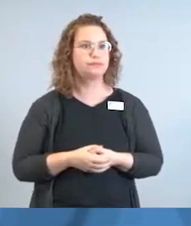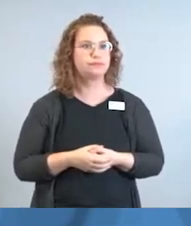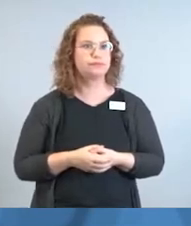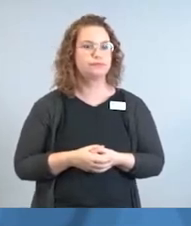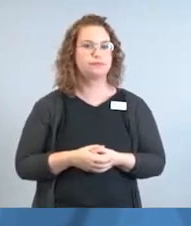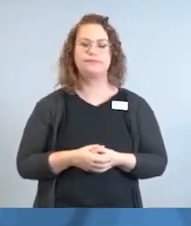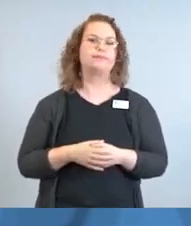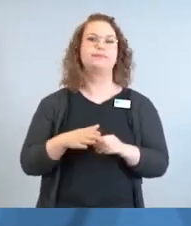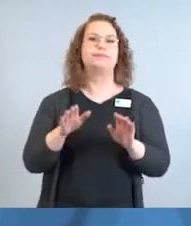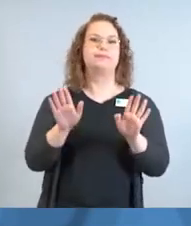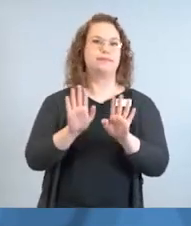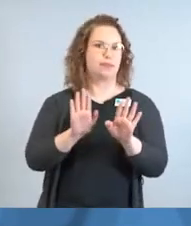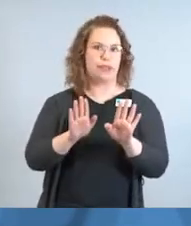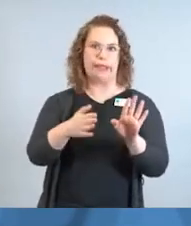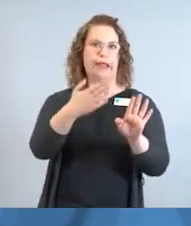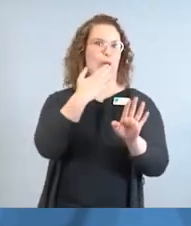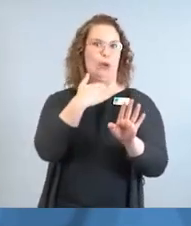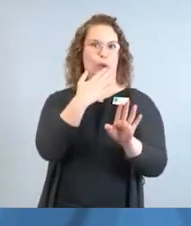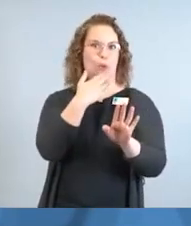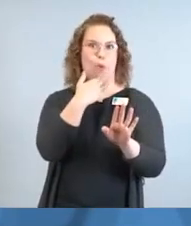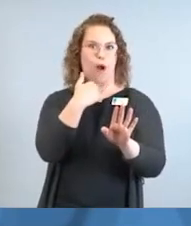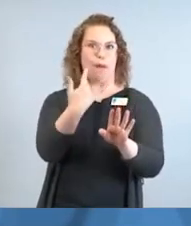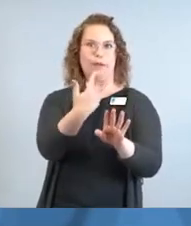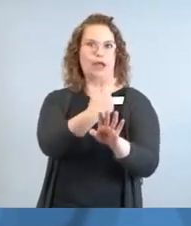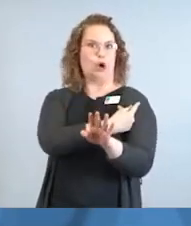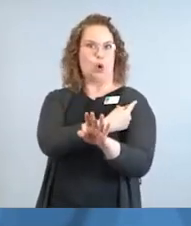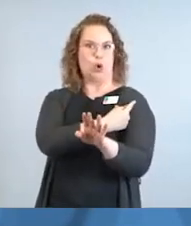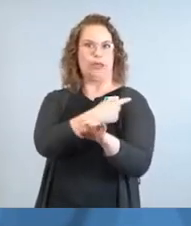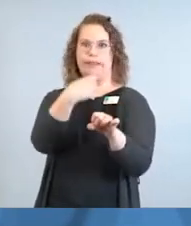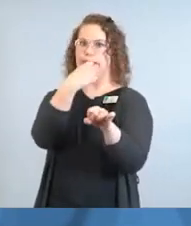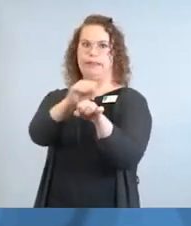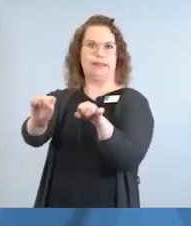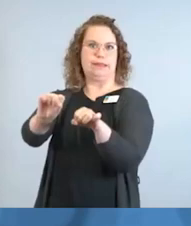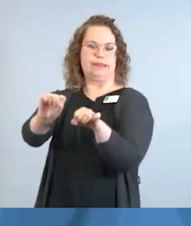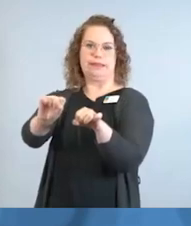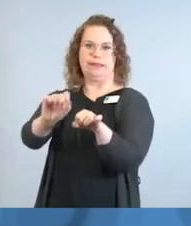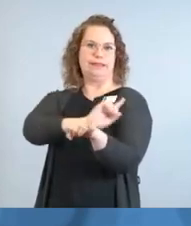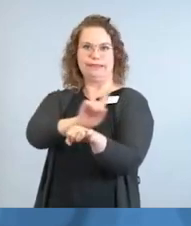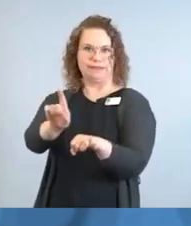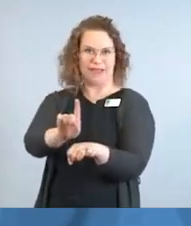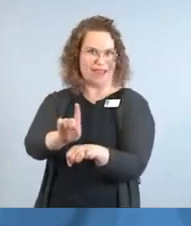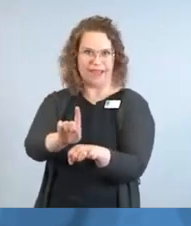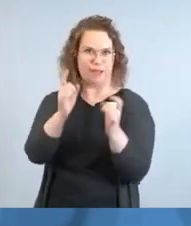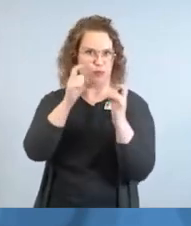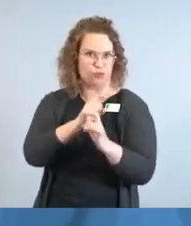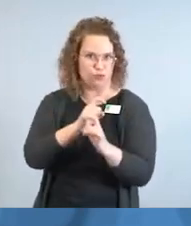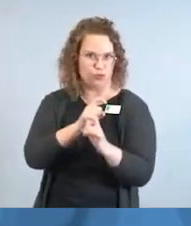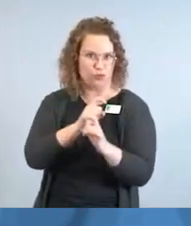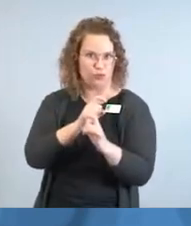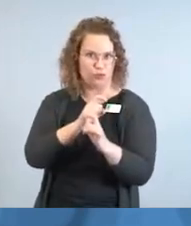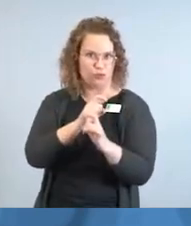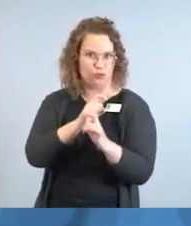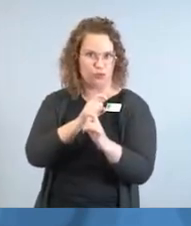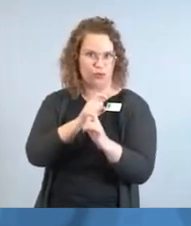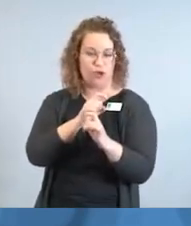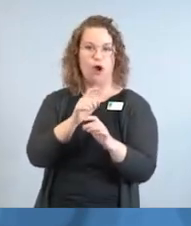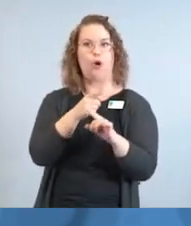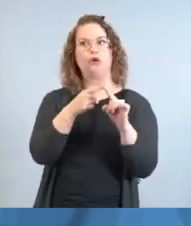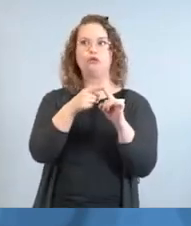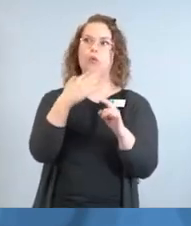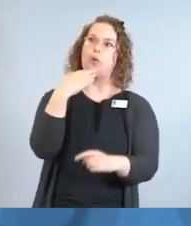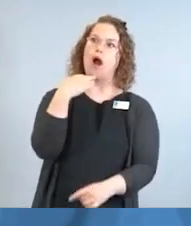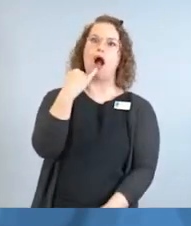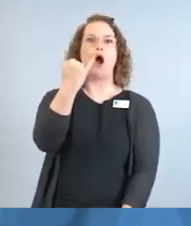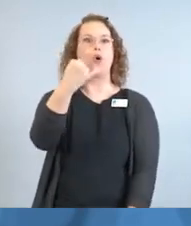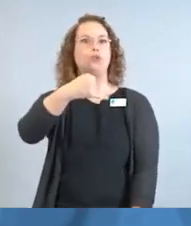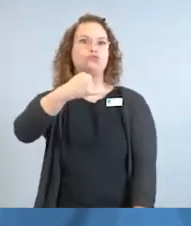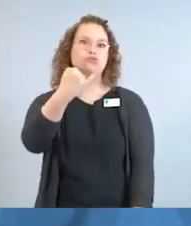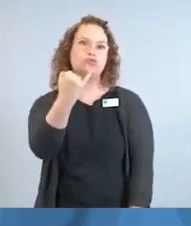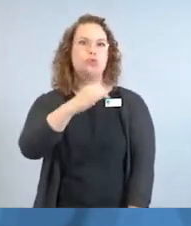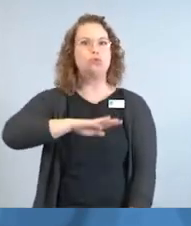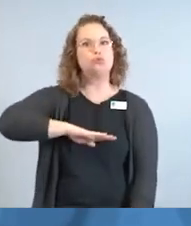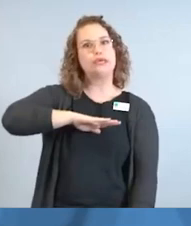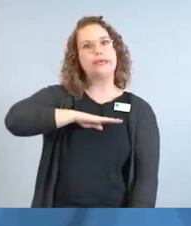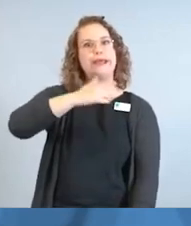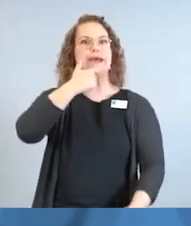Ketään ei jätetä ilman rokotetta. Ei siinä ole mitään järkeä, että esimerkiksi 66-vuotias riskiryhmäläinen ei saisi rokotetta,